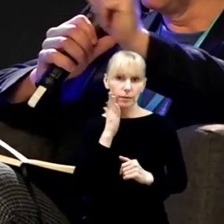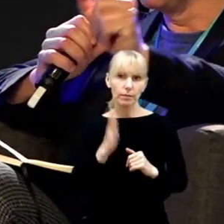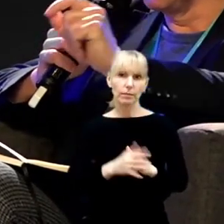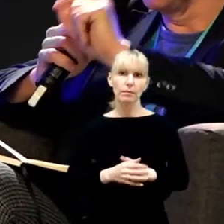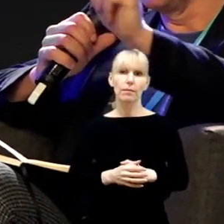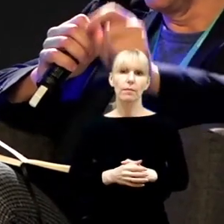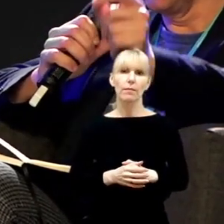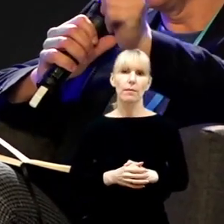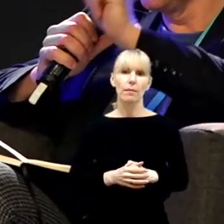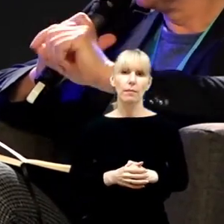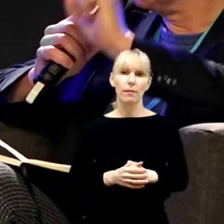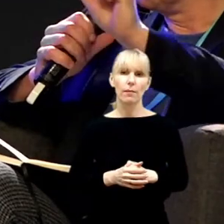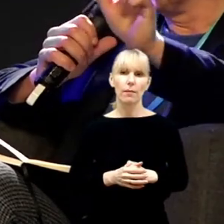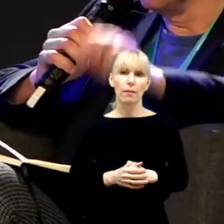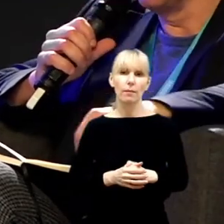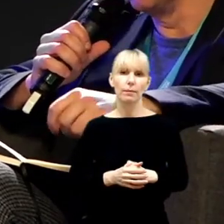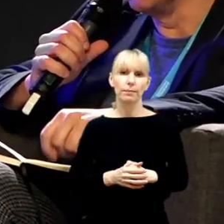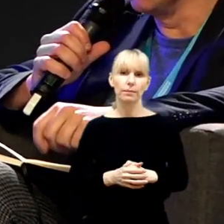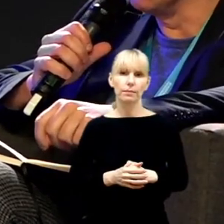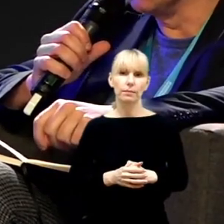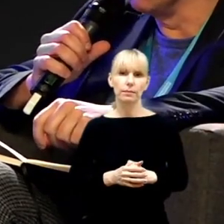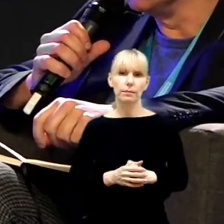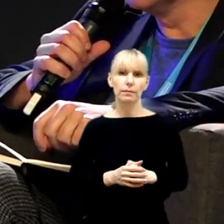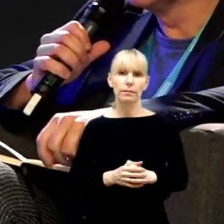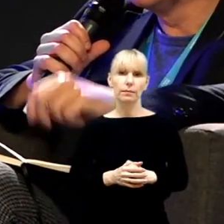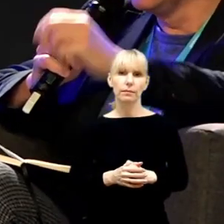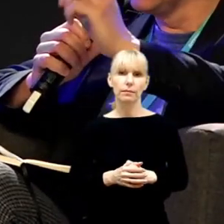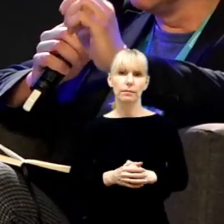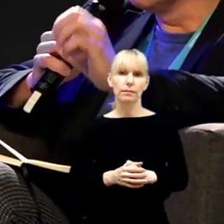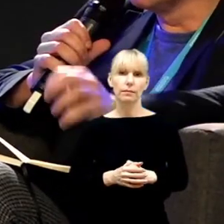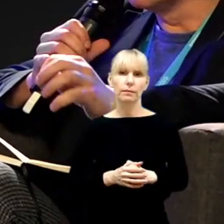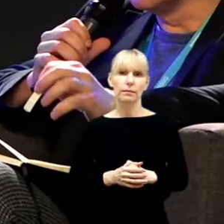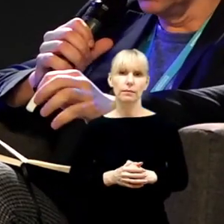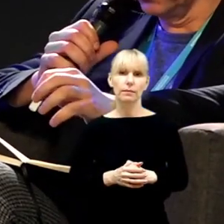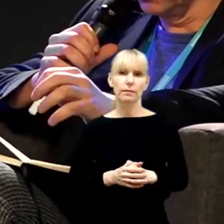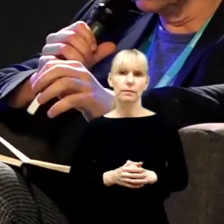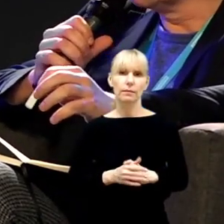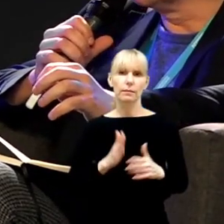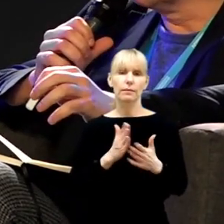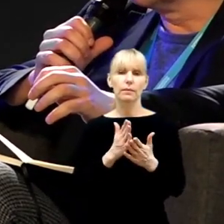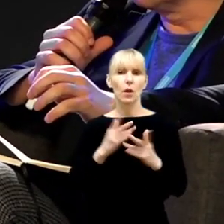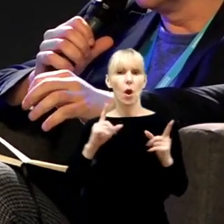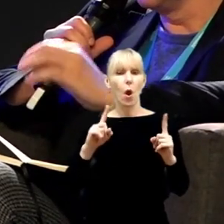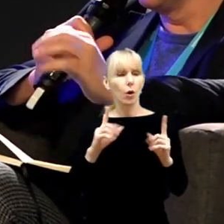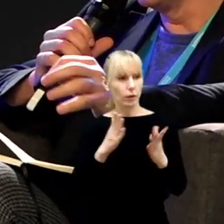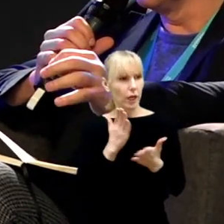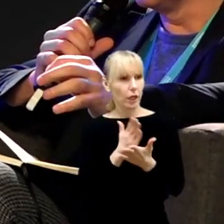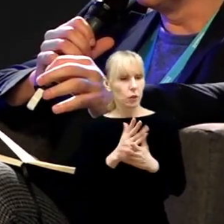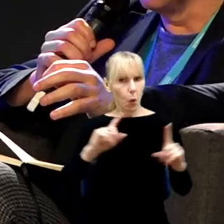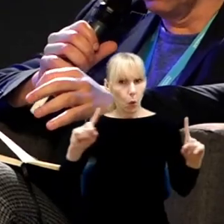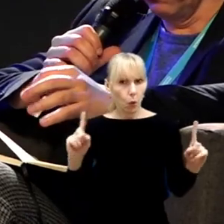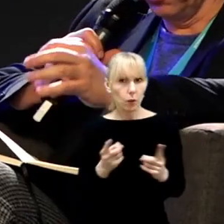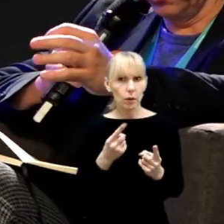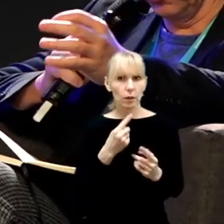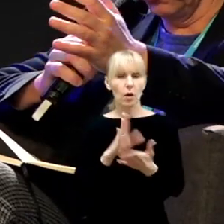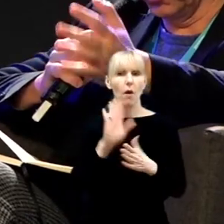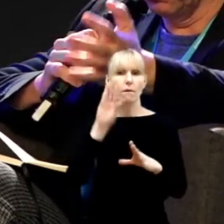To nie będzie tak, że teraz raz i potem już nie będę nikogo pytał o nic. Krótką syntezę tego co się udało dokonać w ramach tych wszystkich programów właśnie chociażby